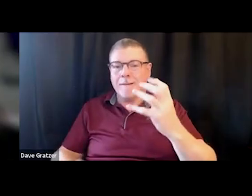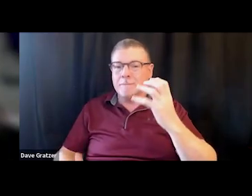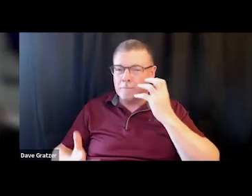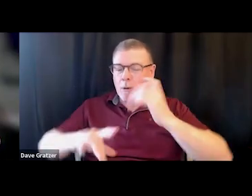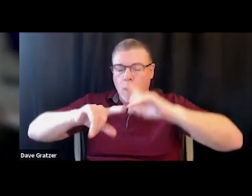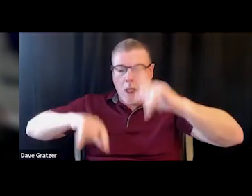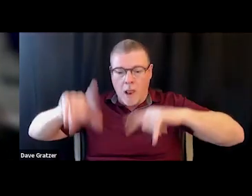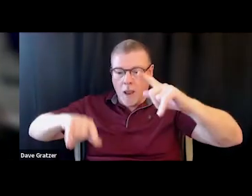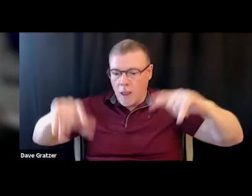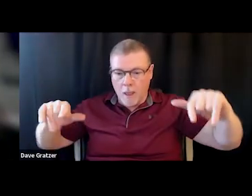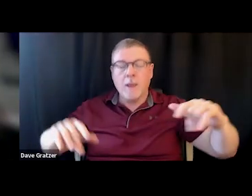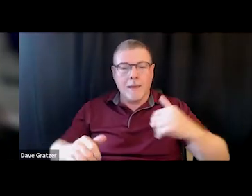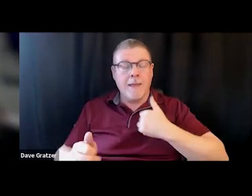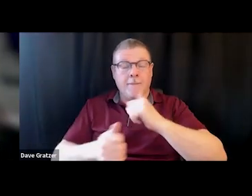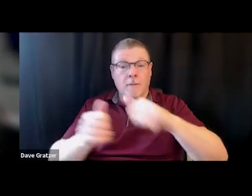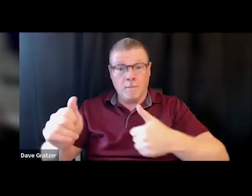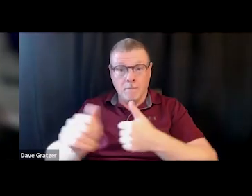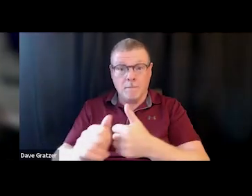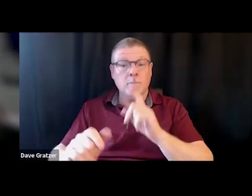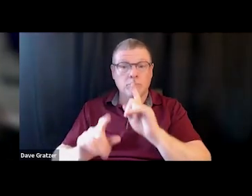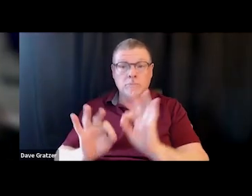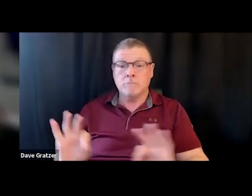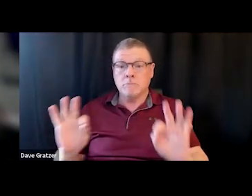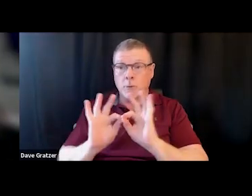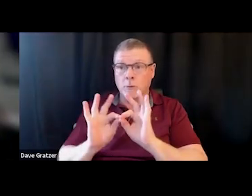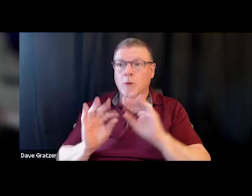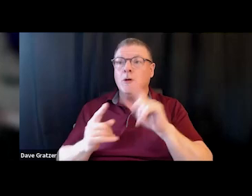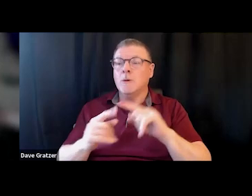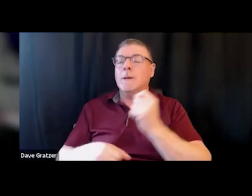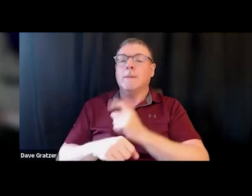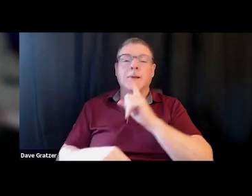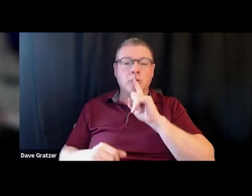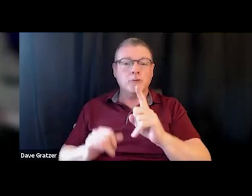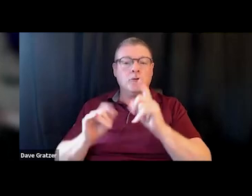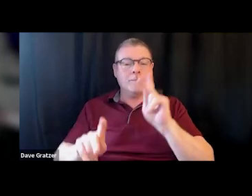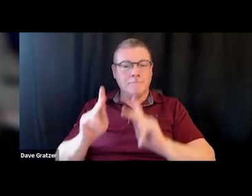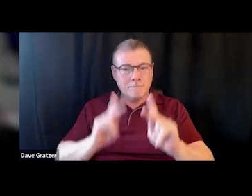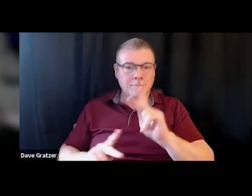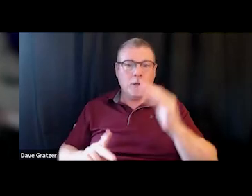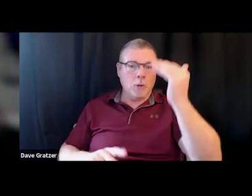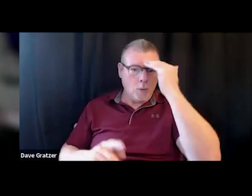Así que tener contactos de respaldo es muy importante para asegurar que las personas recuerden cuándo nos reuniremos y qué haremos.